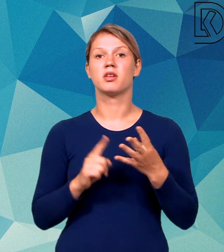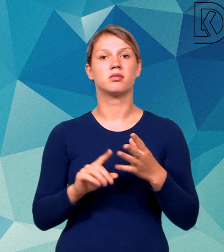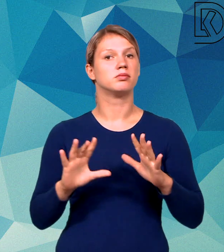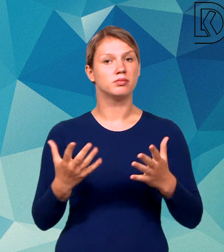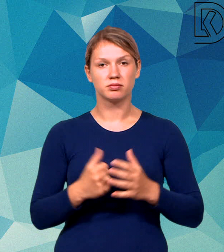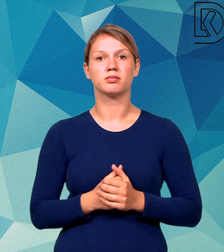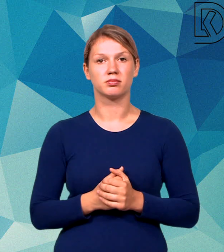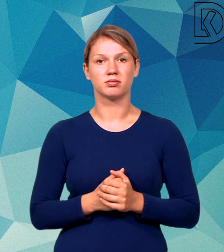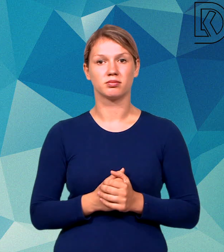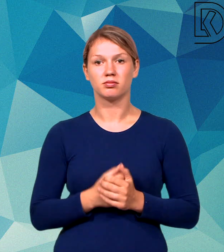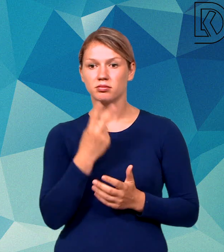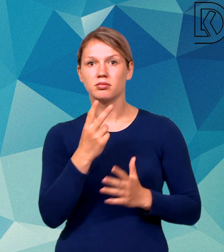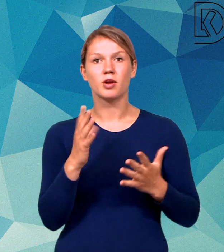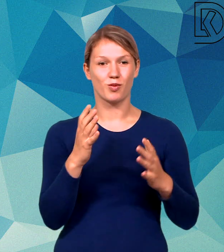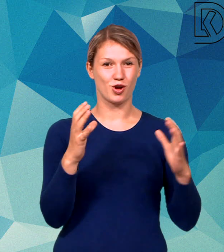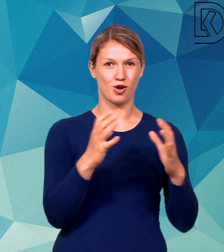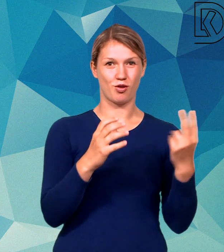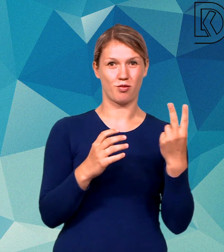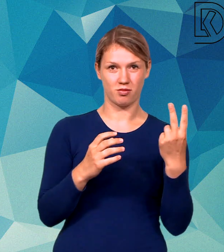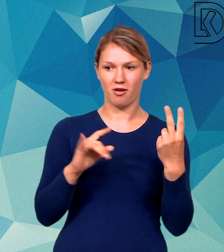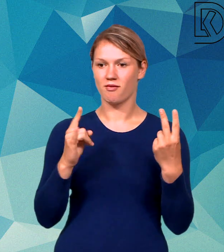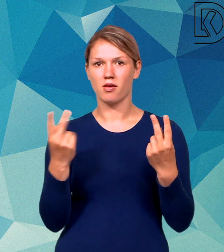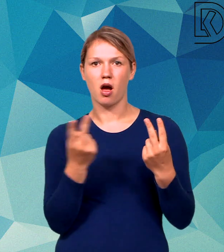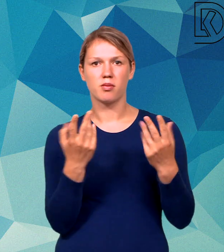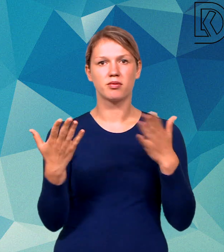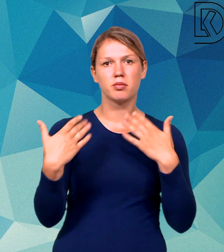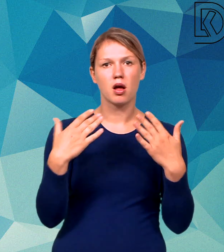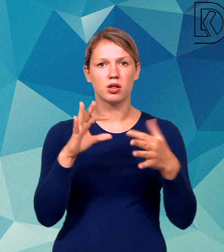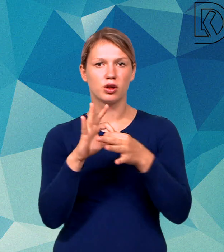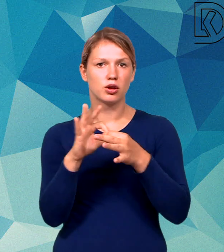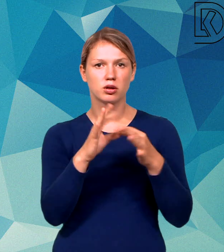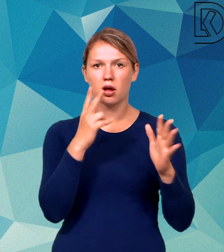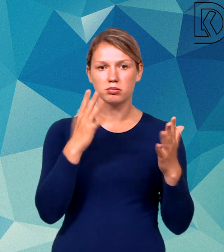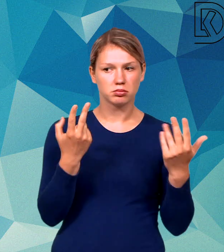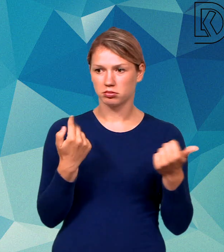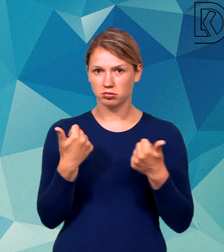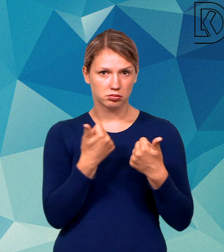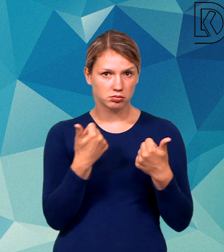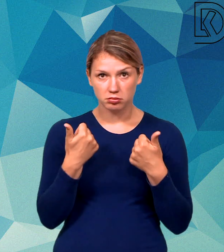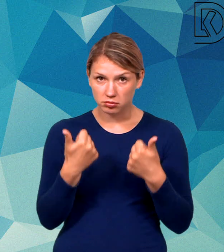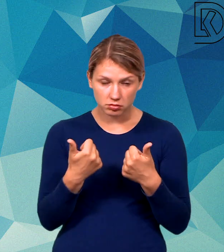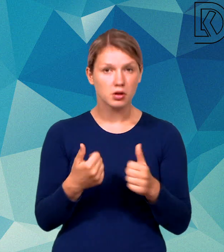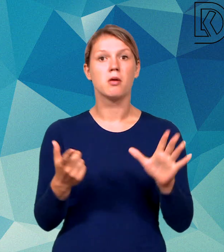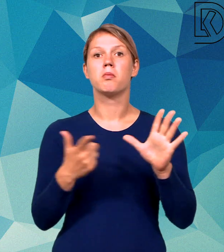Tuomet stebima, kokie yra norinčiųjų globoti tėvų ryšiai su vaiku, kaip jiems sekasi bendrauti.